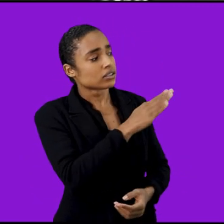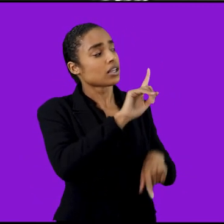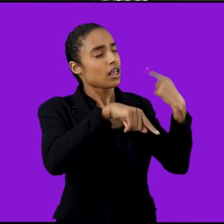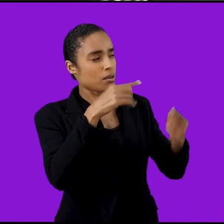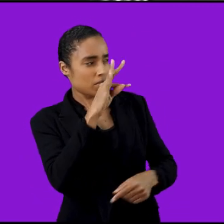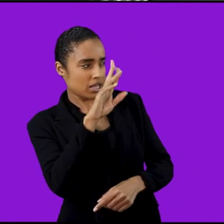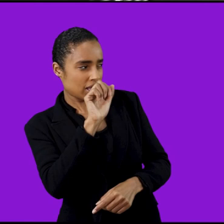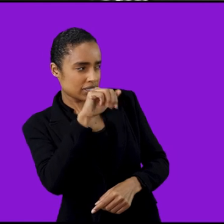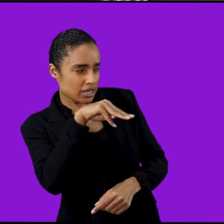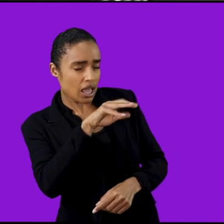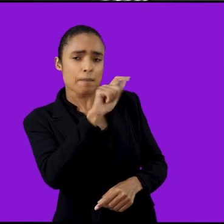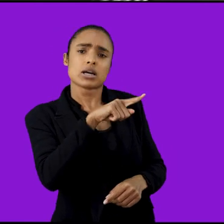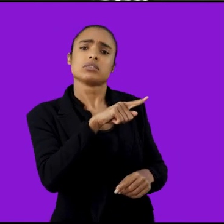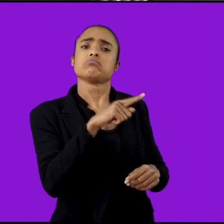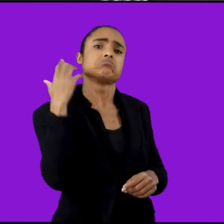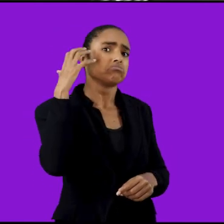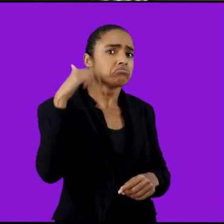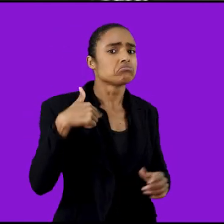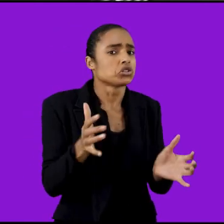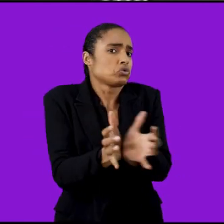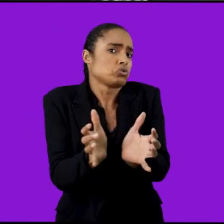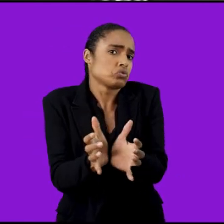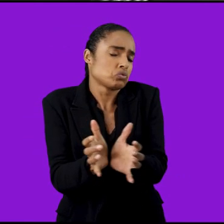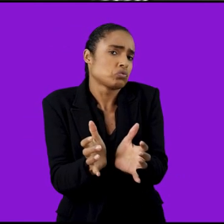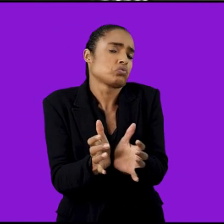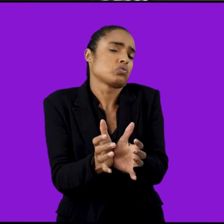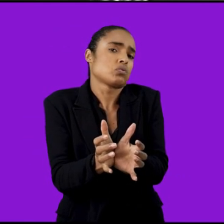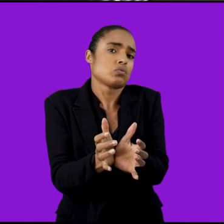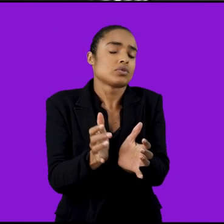na Trama eu trabalhei com elenco preto, né? Com artistas pretos, né?